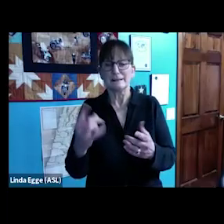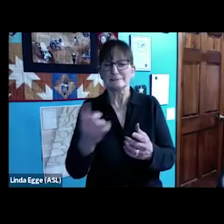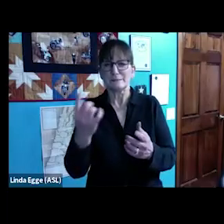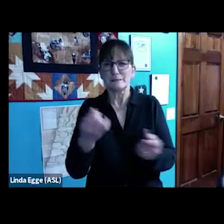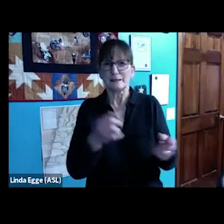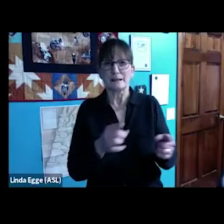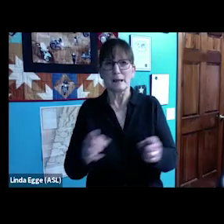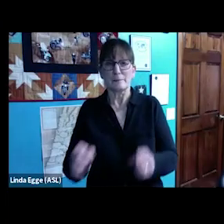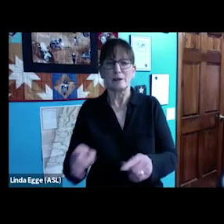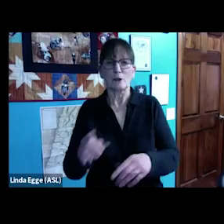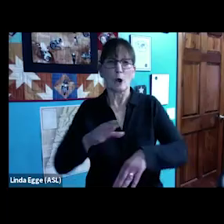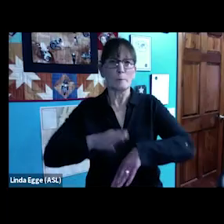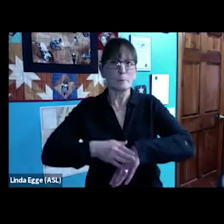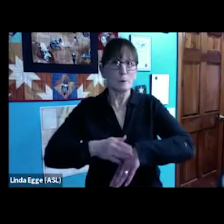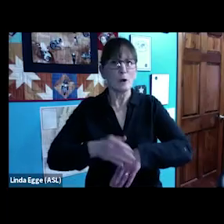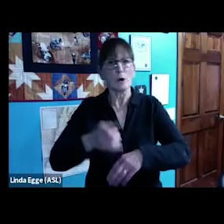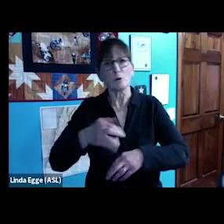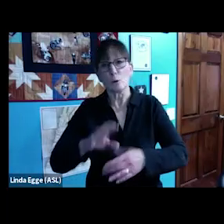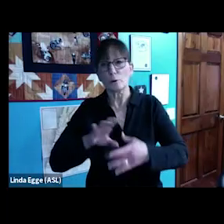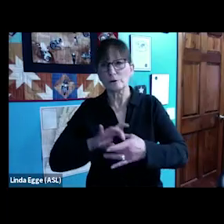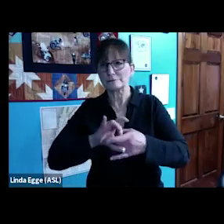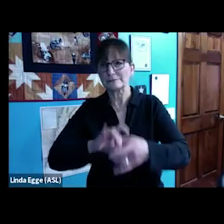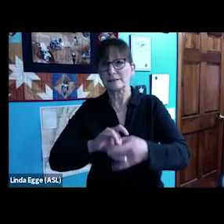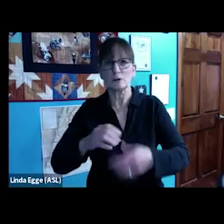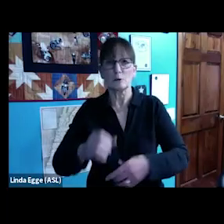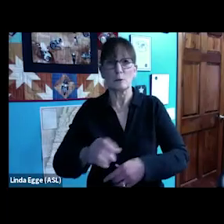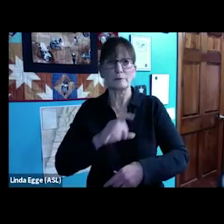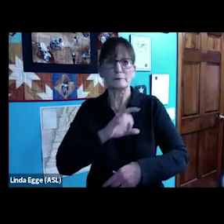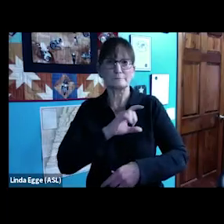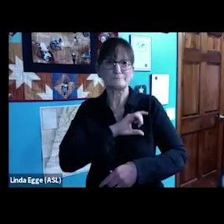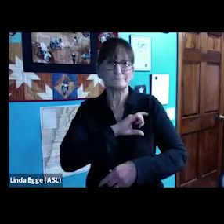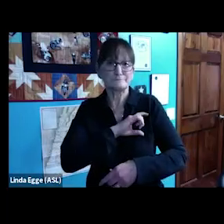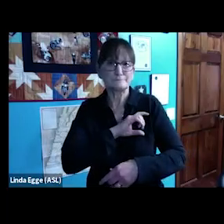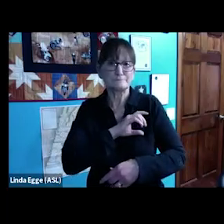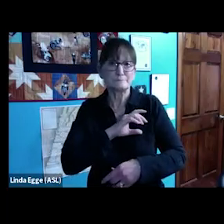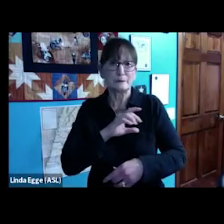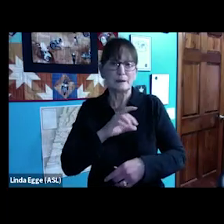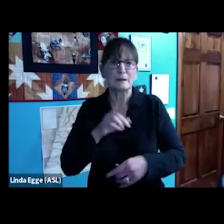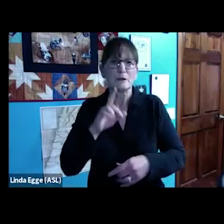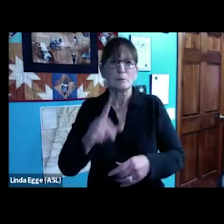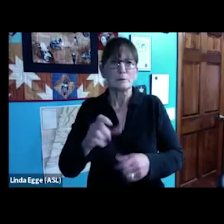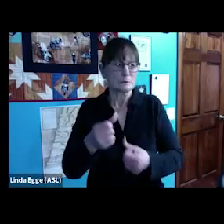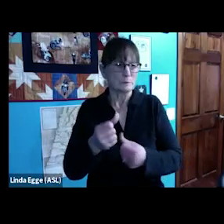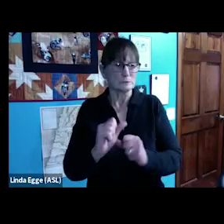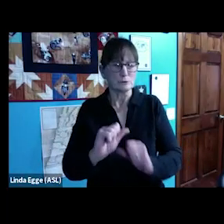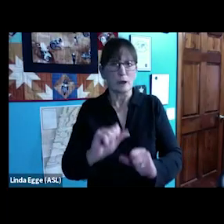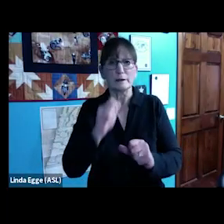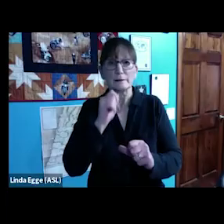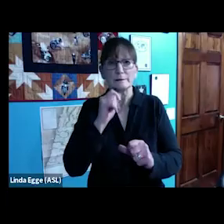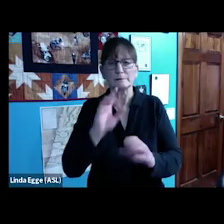Así que, como pueden ver, ella puede hacer los pasos en un orden ligeramente diferente, dependiendo del solicitante